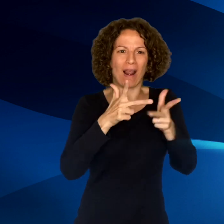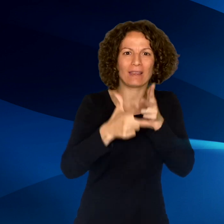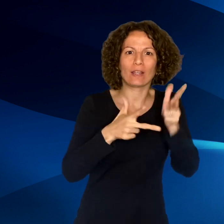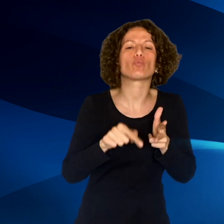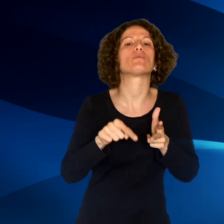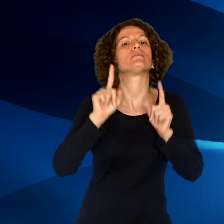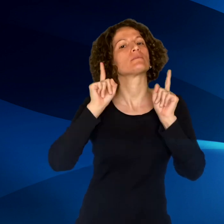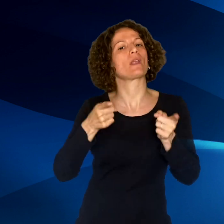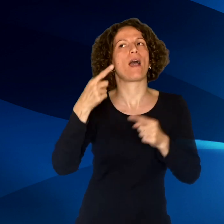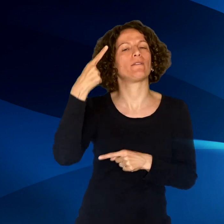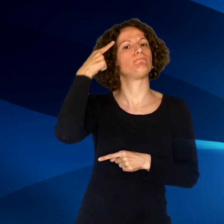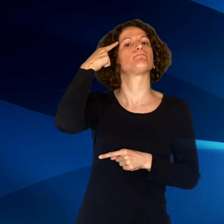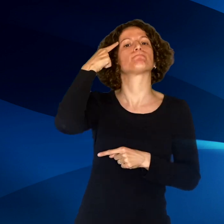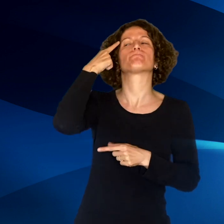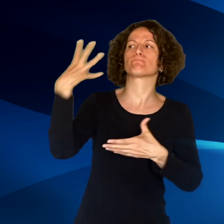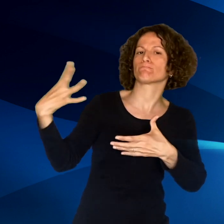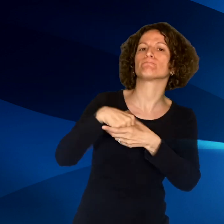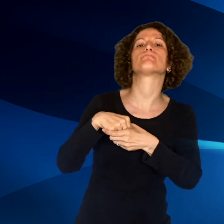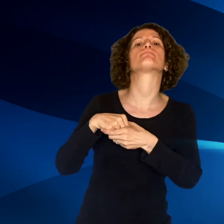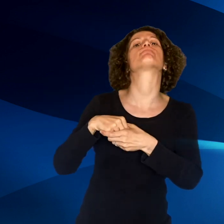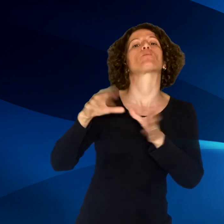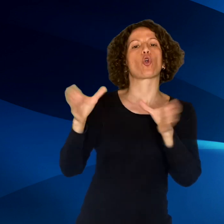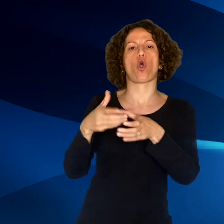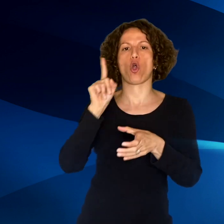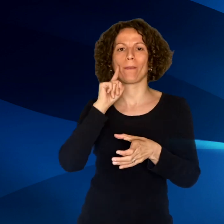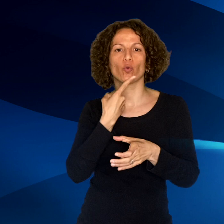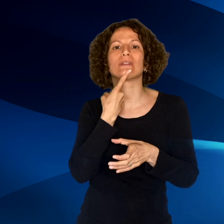a coordinare l’insegnamento e lo sviluppo delle proprie lingue dei segni.